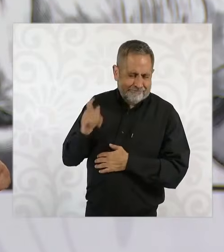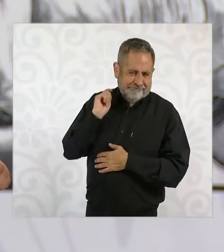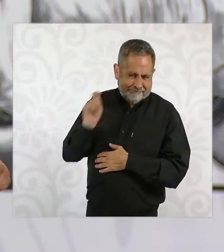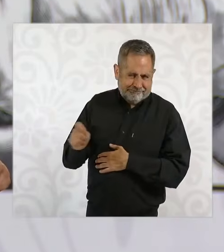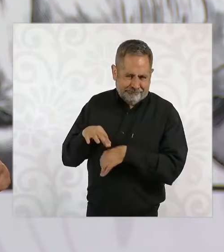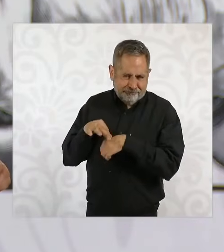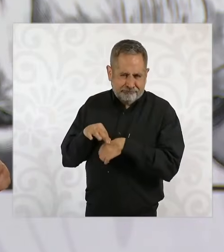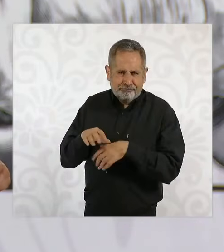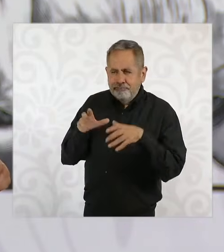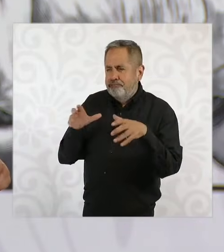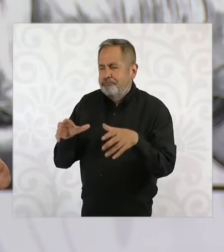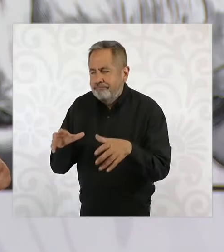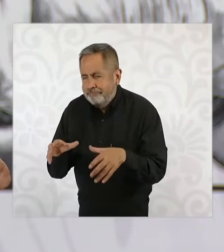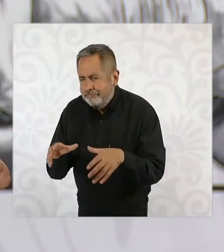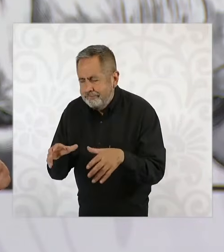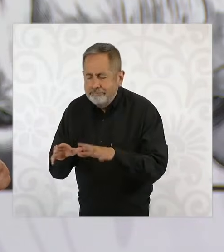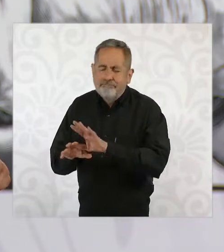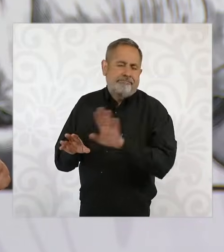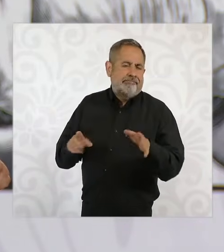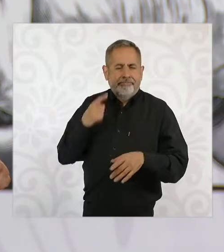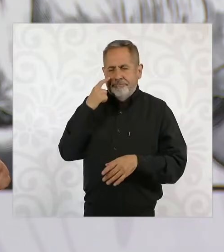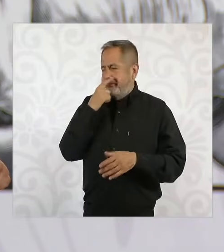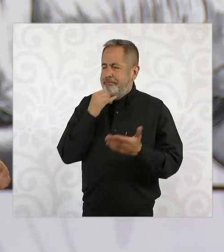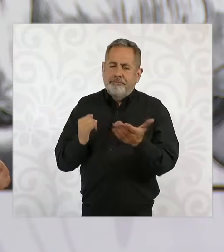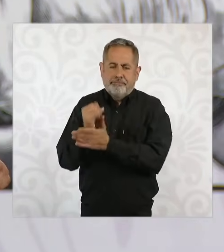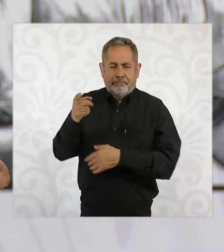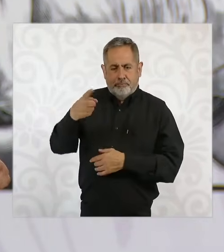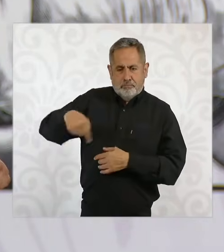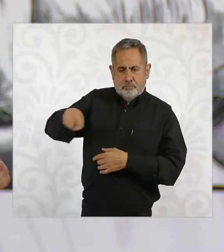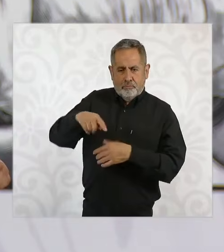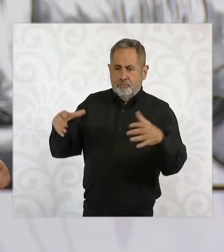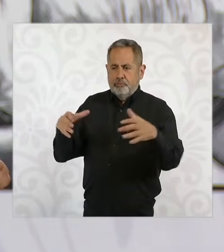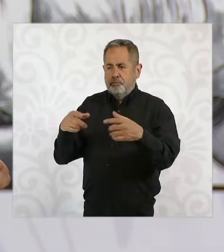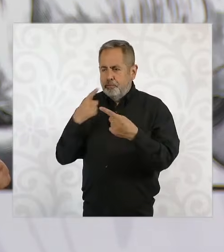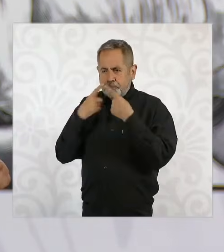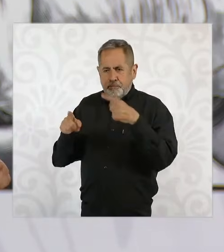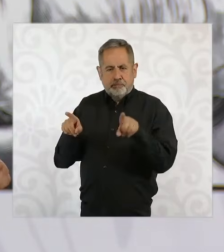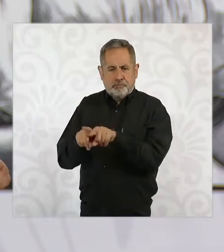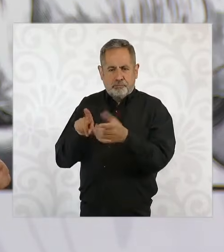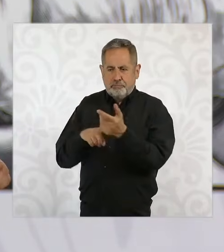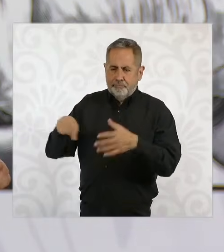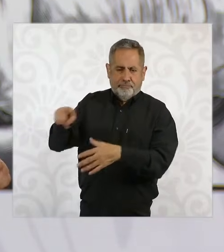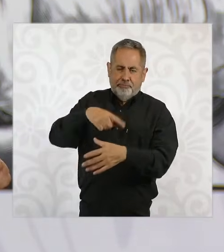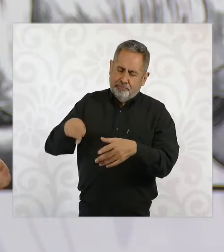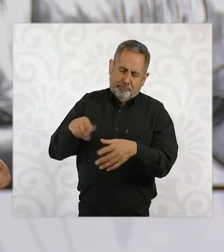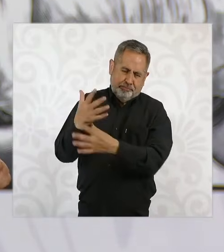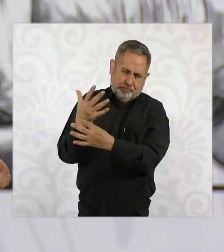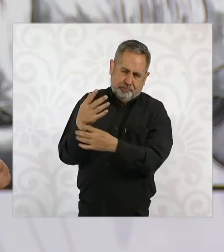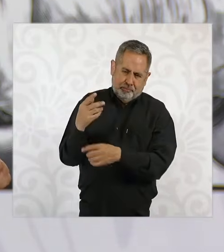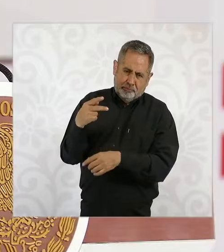este pues es una decisión que tienen que tomar los integrantes eh de este gremio. Entonces,